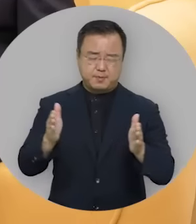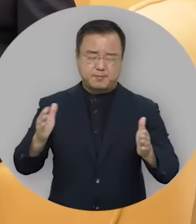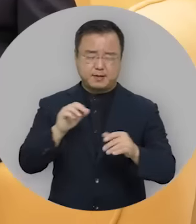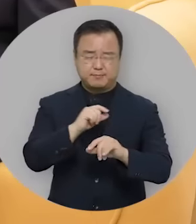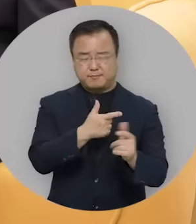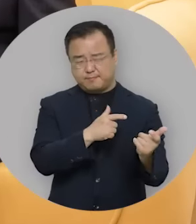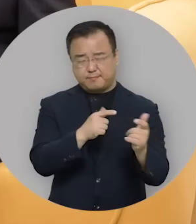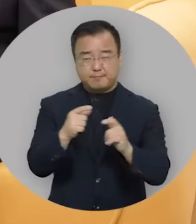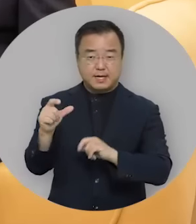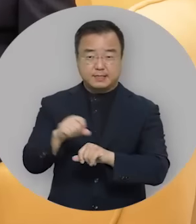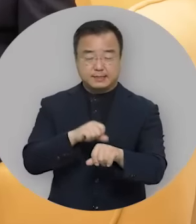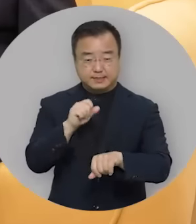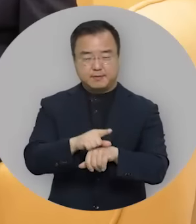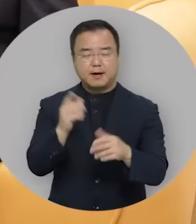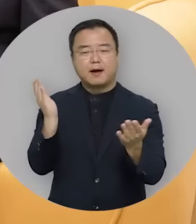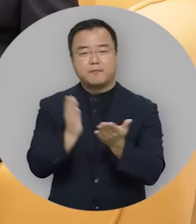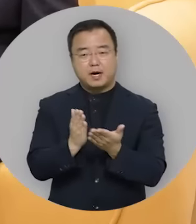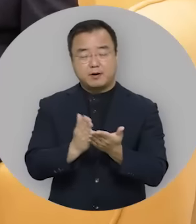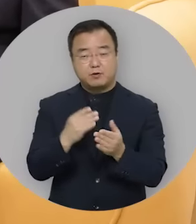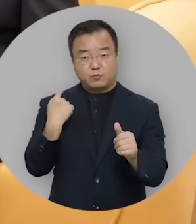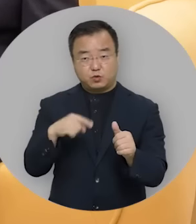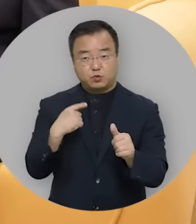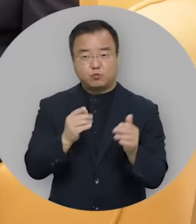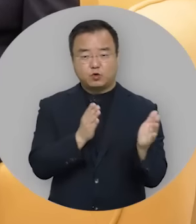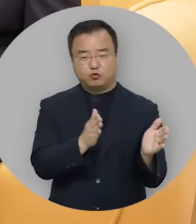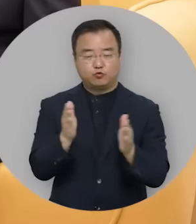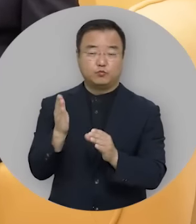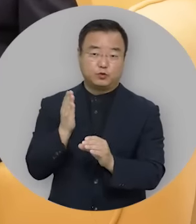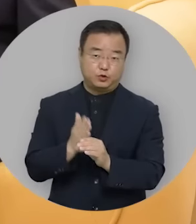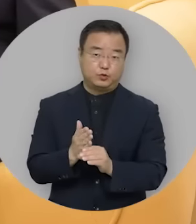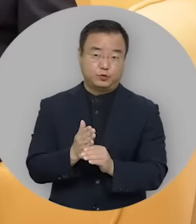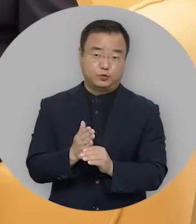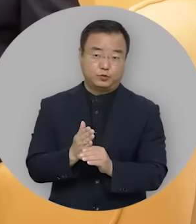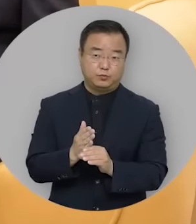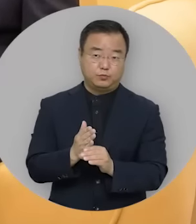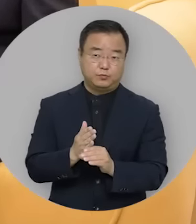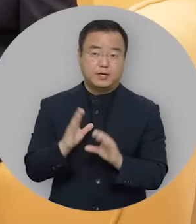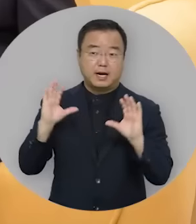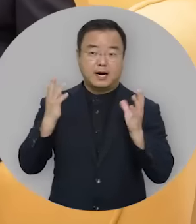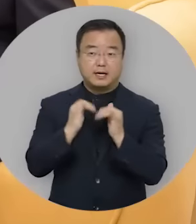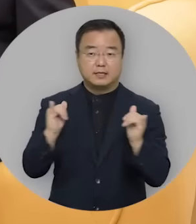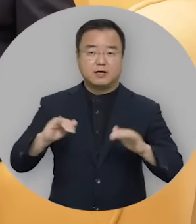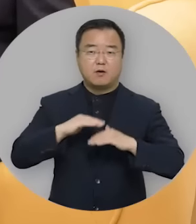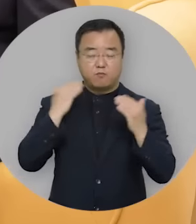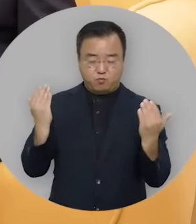다양한 특성에 맞는 교육들이 준비되고 있으니까 그 아이들이 모두 다